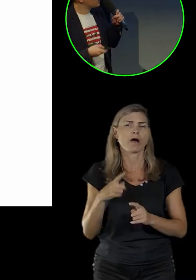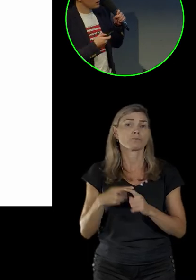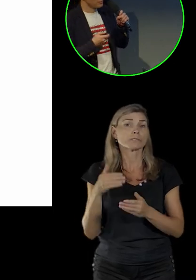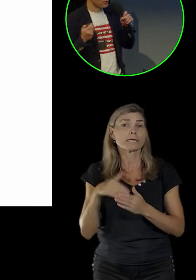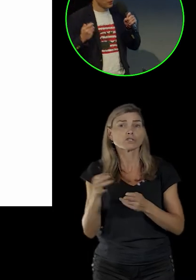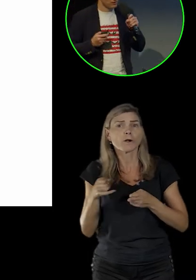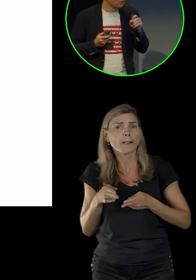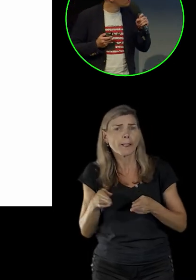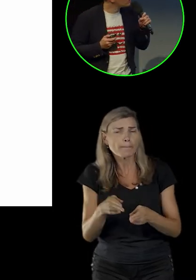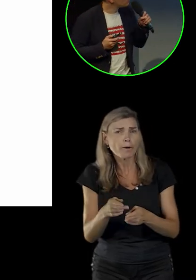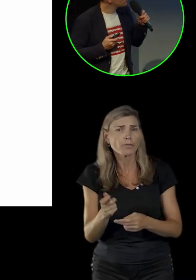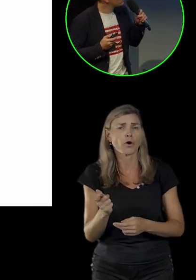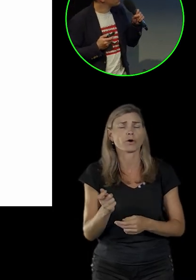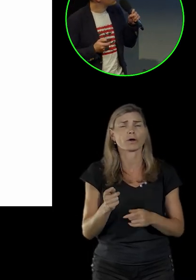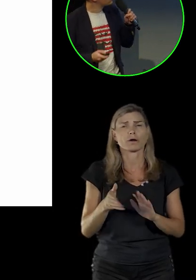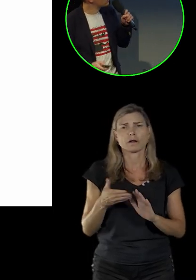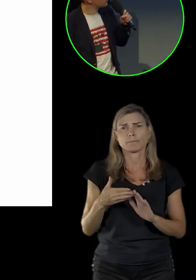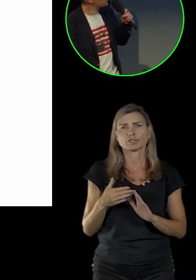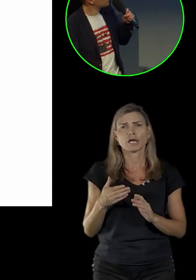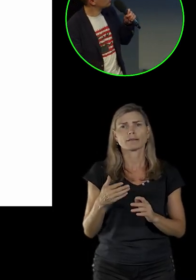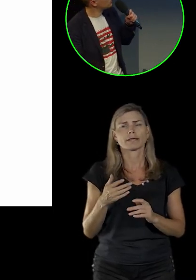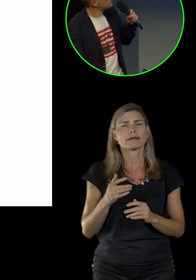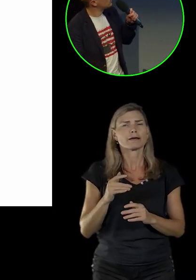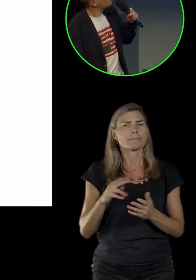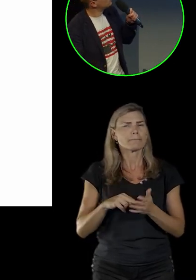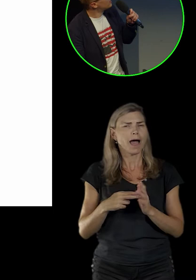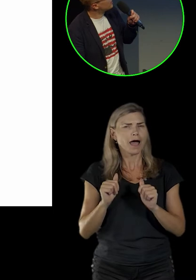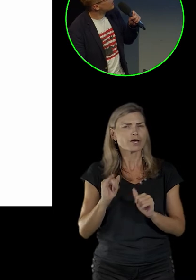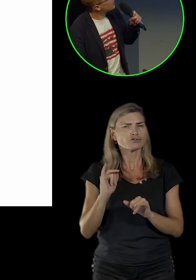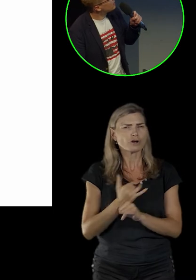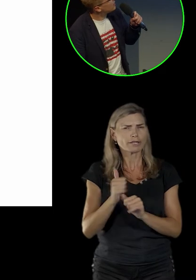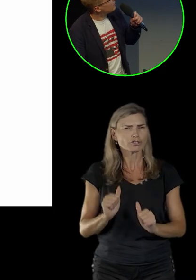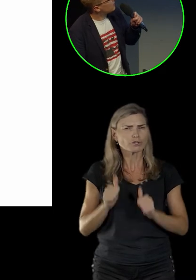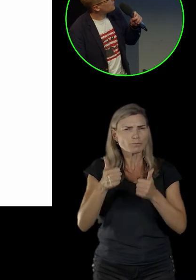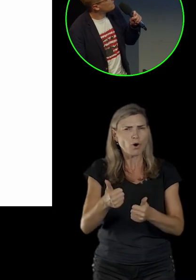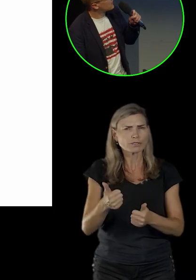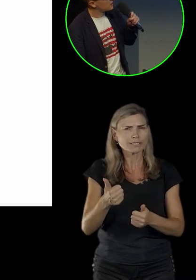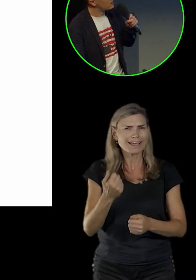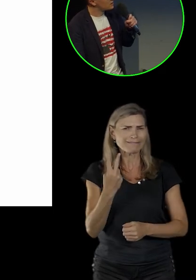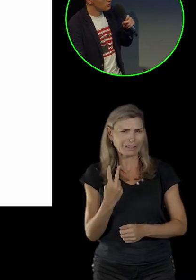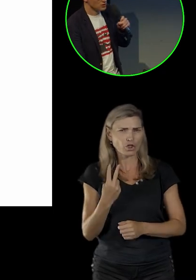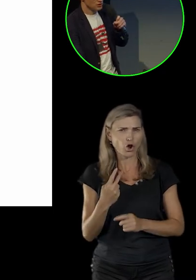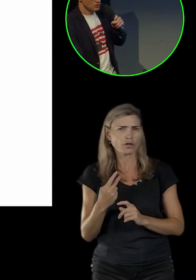Například i pro rozšíření výtoňského železničního mostu, případně karlínský most,